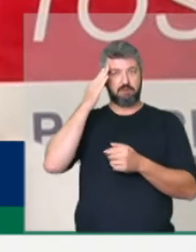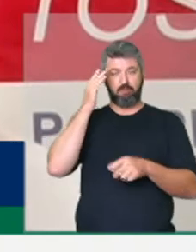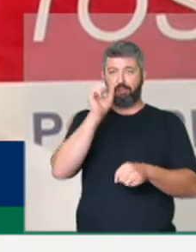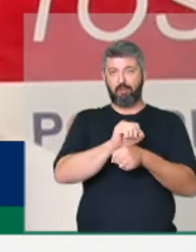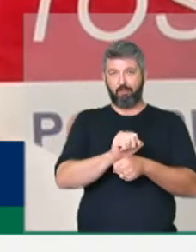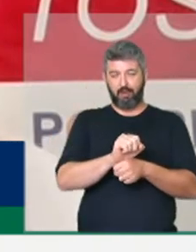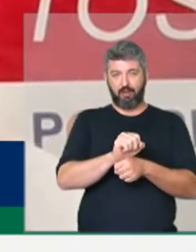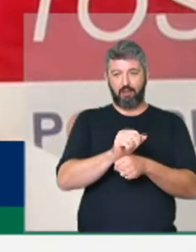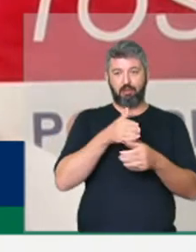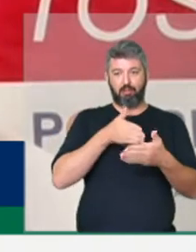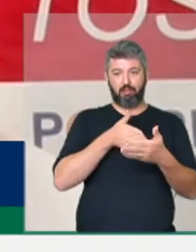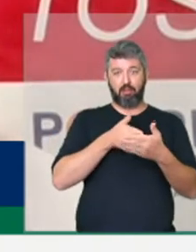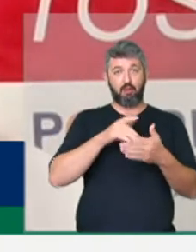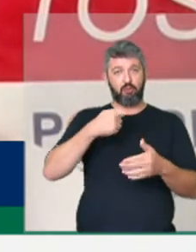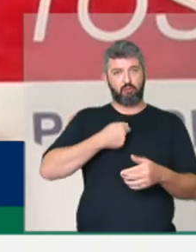PRESIDENTE. O PROBLEMA É QUE O PRESIDENTE DA REPÚBLICA,